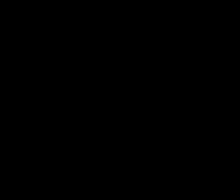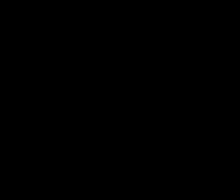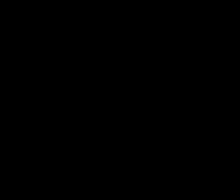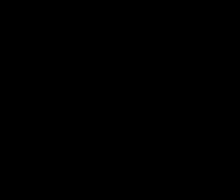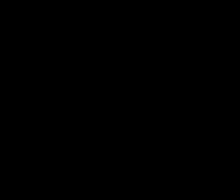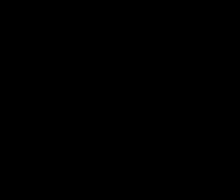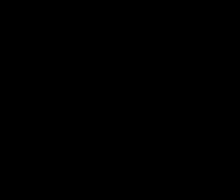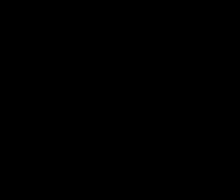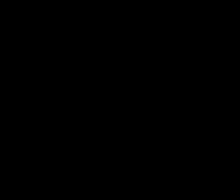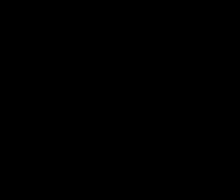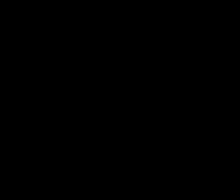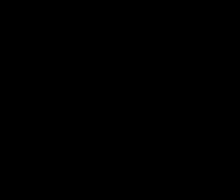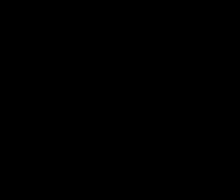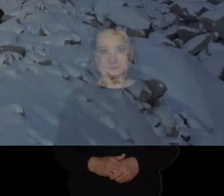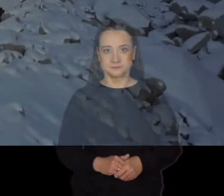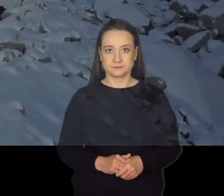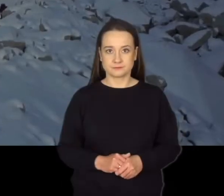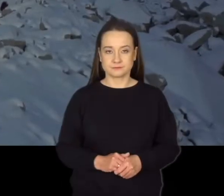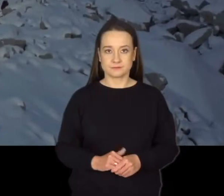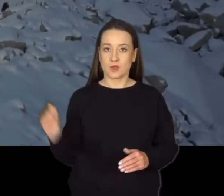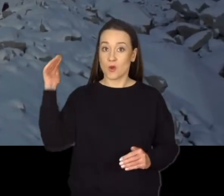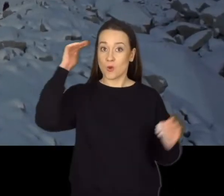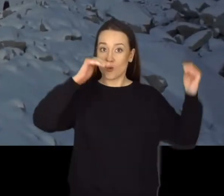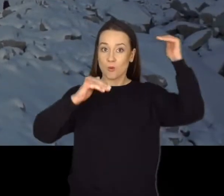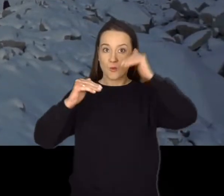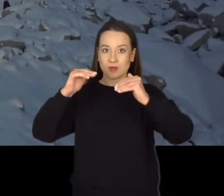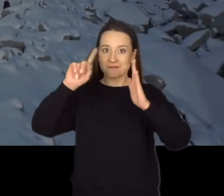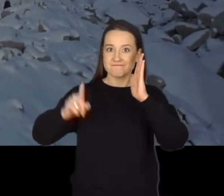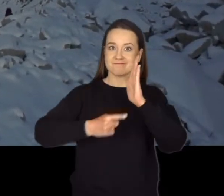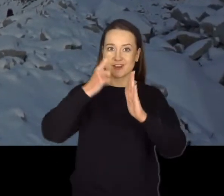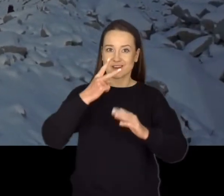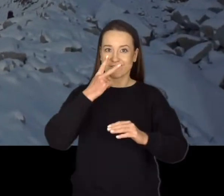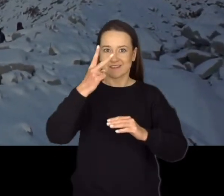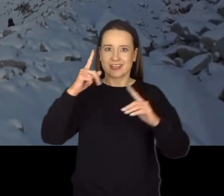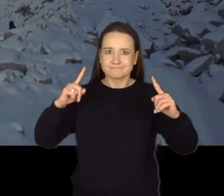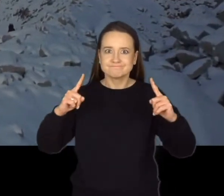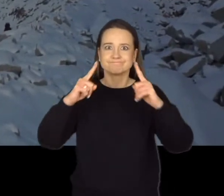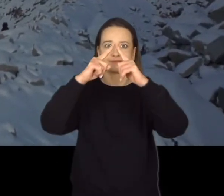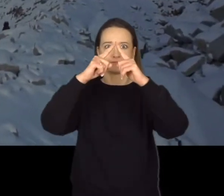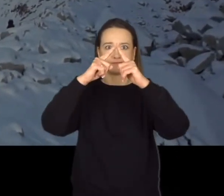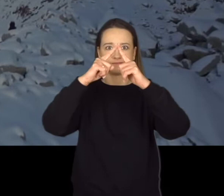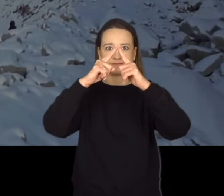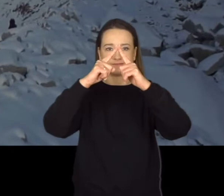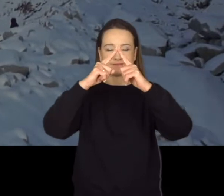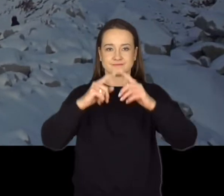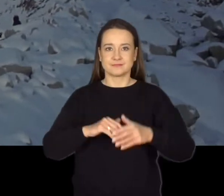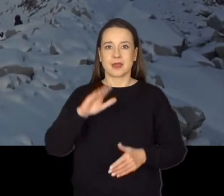[szum wiatru] MĘŻCZYZNA: Pierwszy widok na Broad Peak. Tam, wysoko w chmurach.